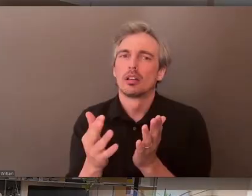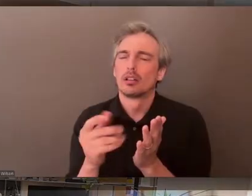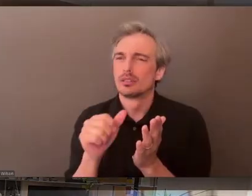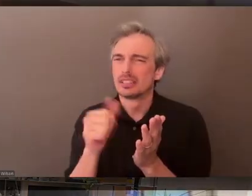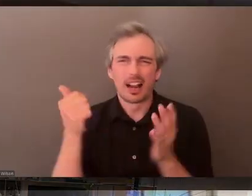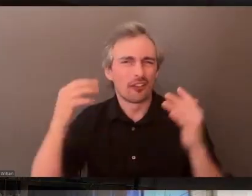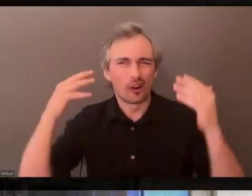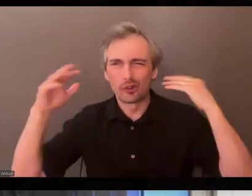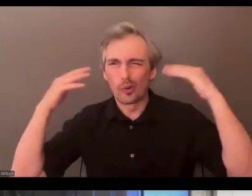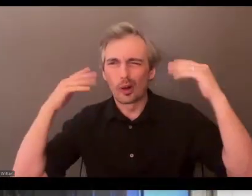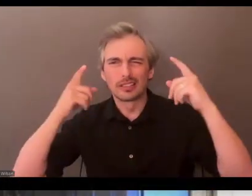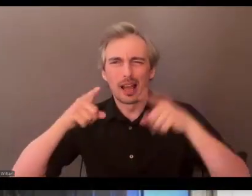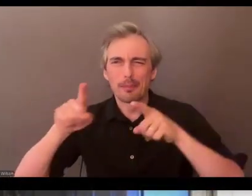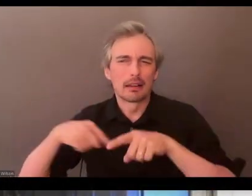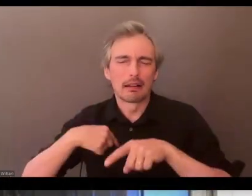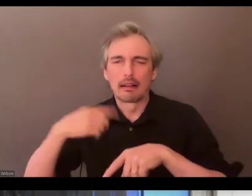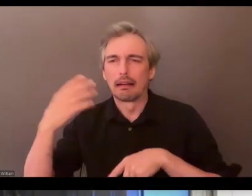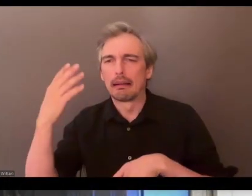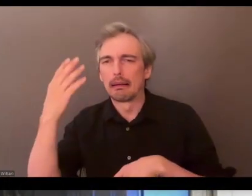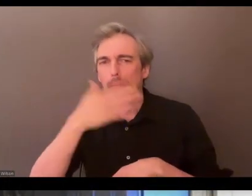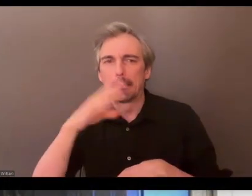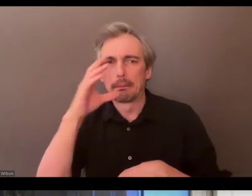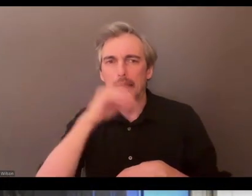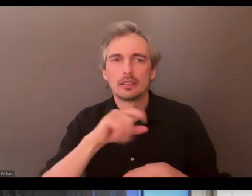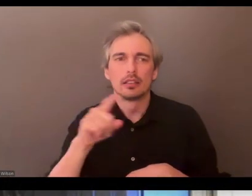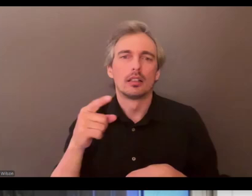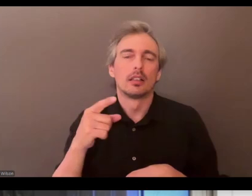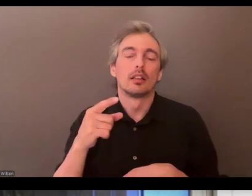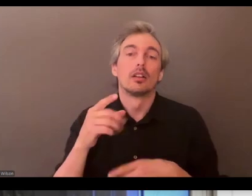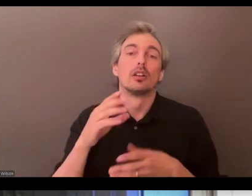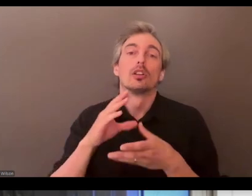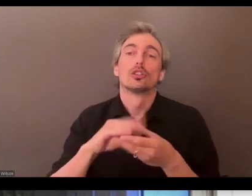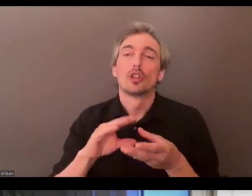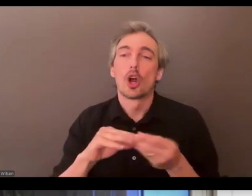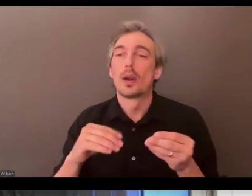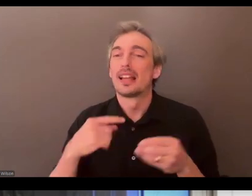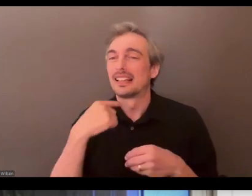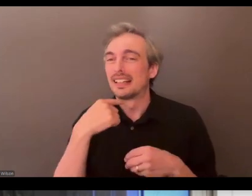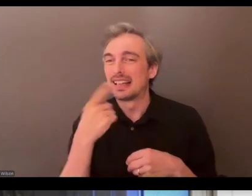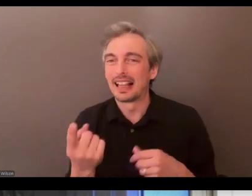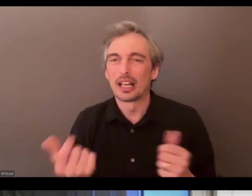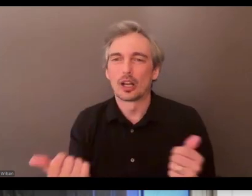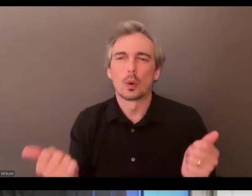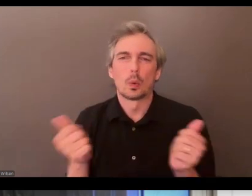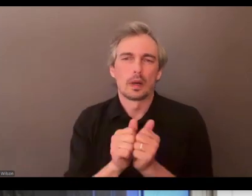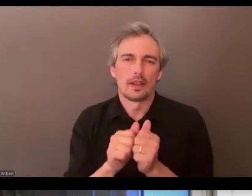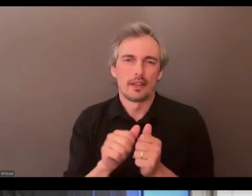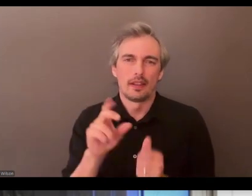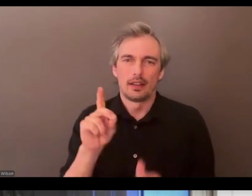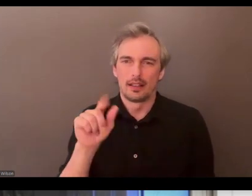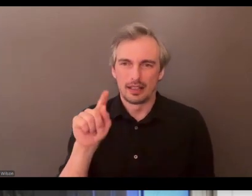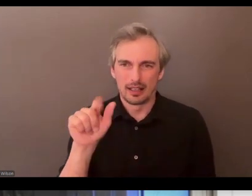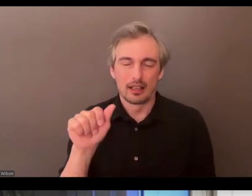そう…デ ータで語る。 コ ールによる？ コ ール・ヌスバウマ ー・クナフリックによるものです。